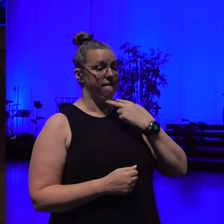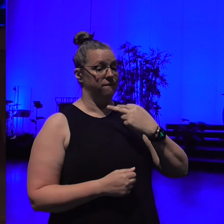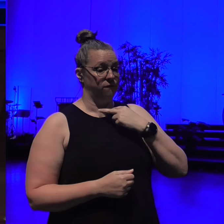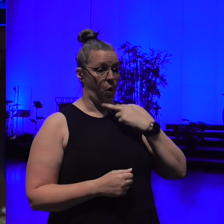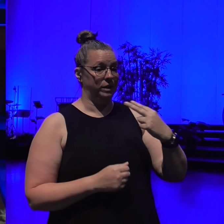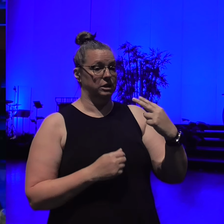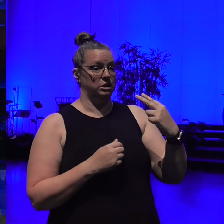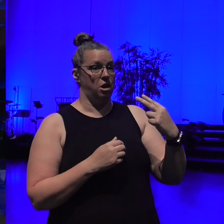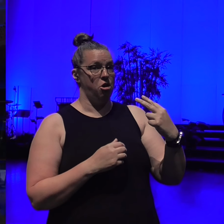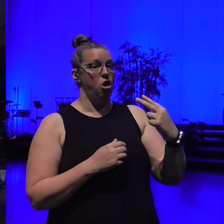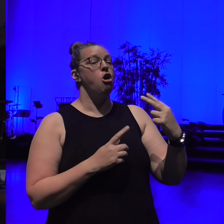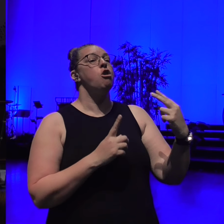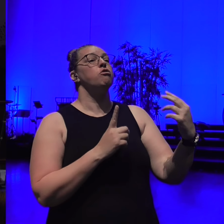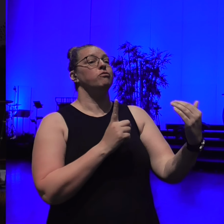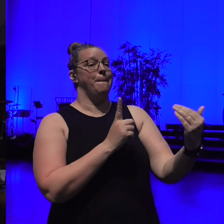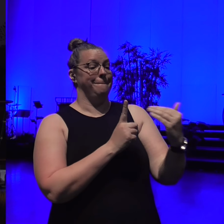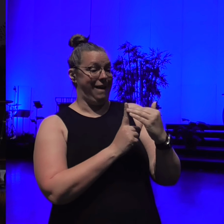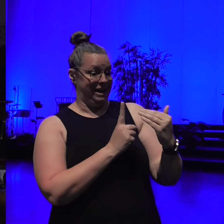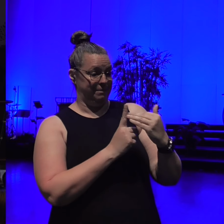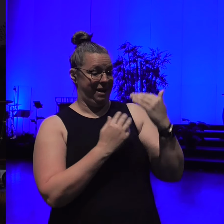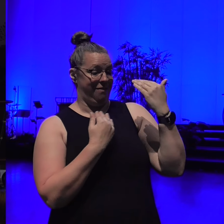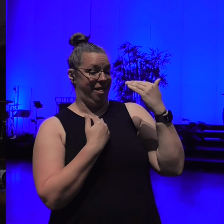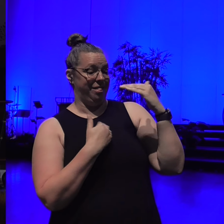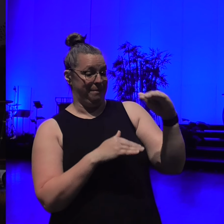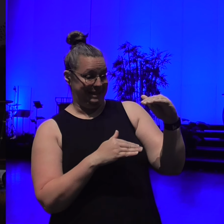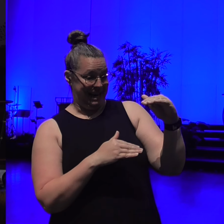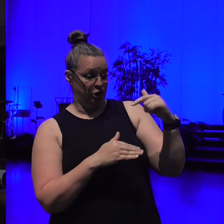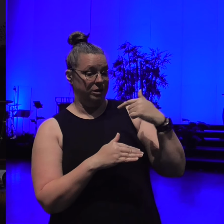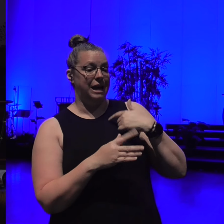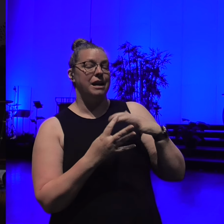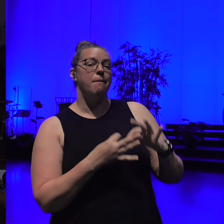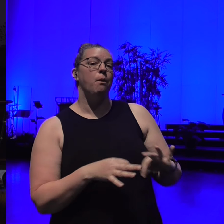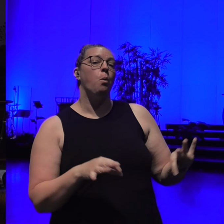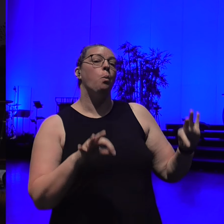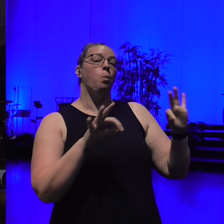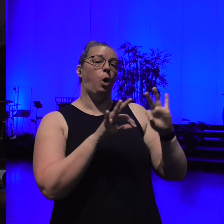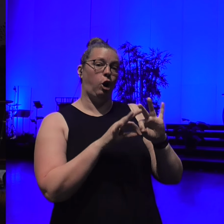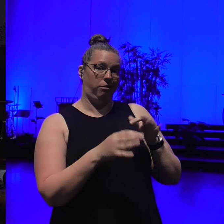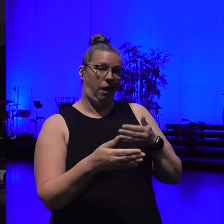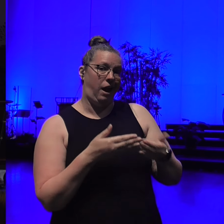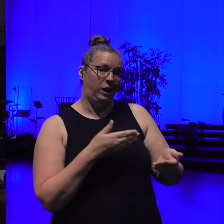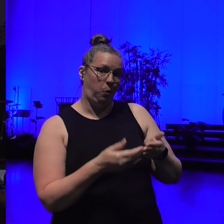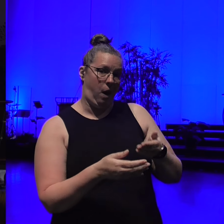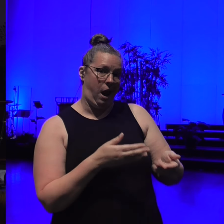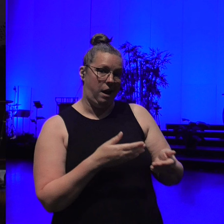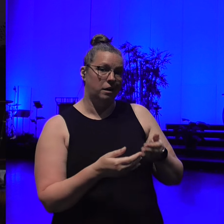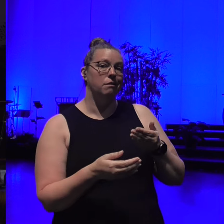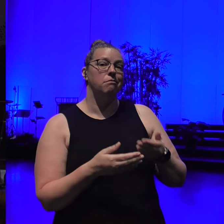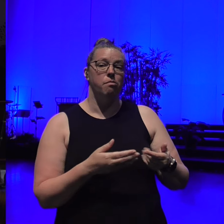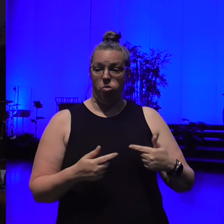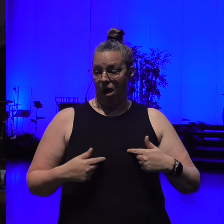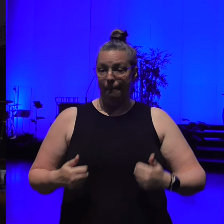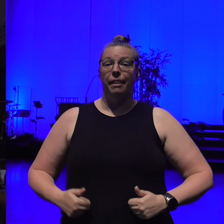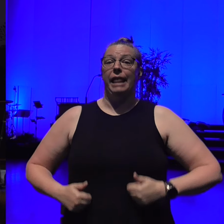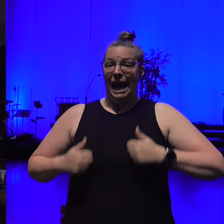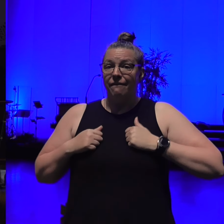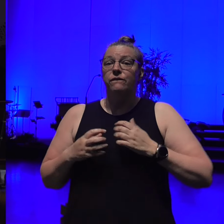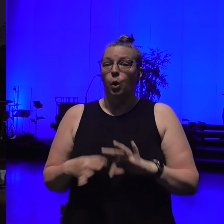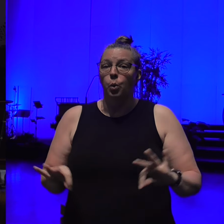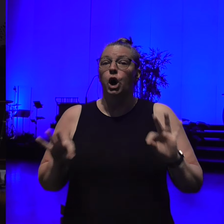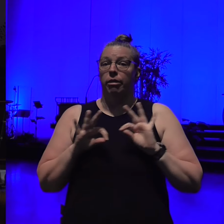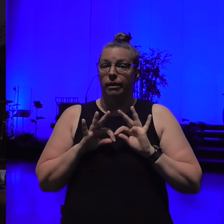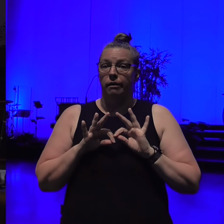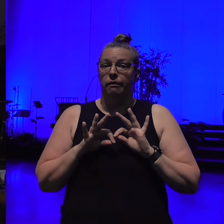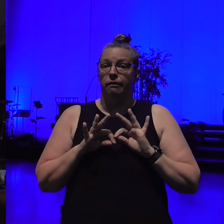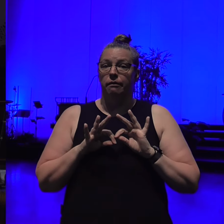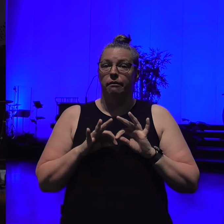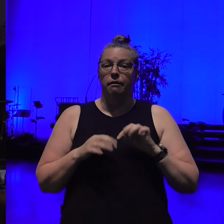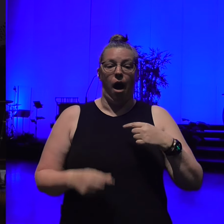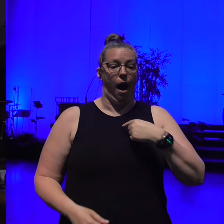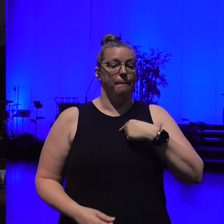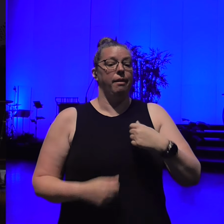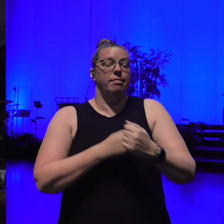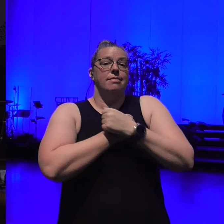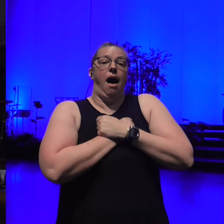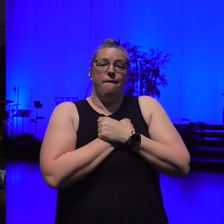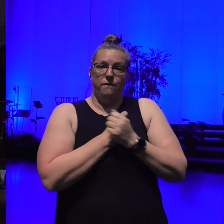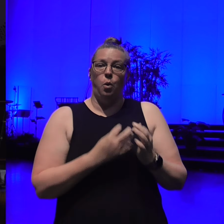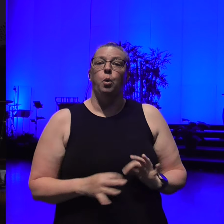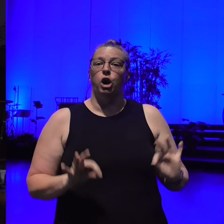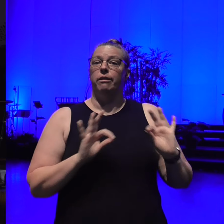cuáles son mis limitaciones y que soy digna De todos modos, soy digna de vivir Soy digna de amor